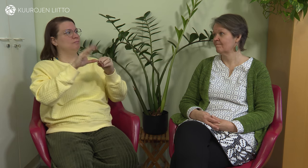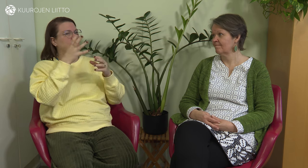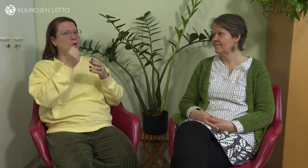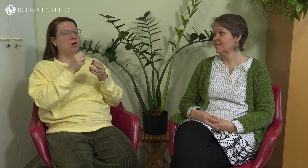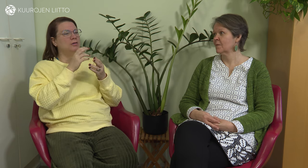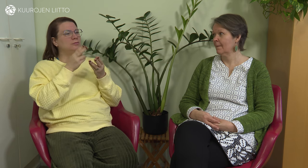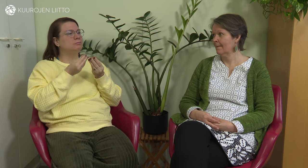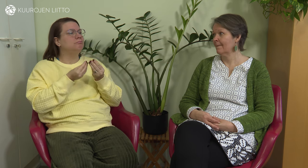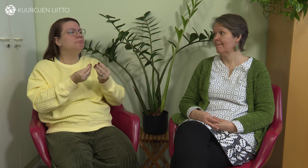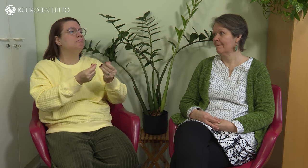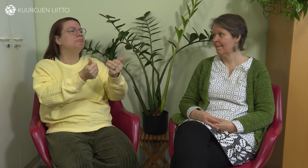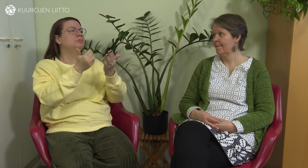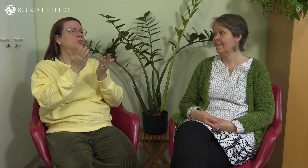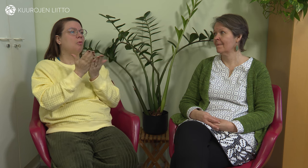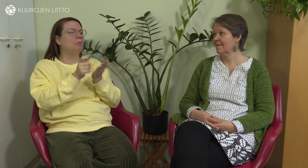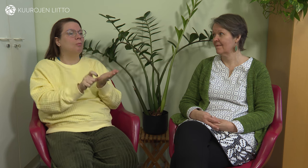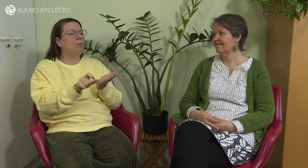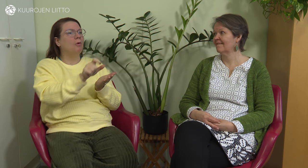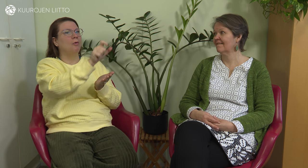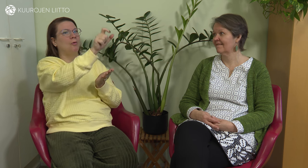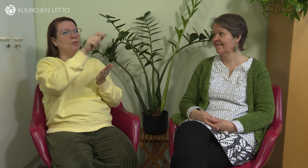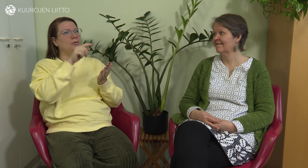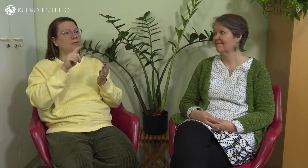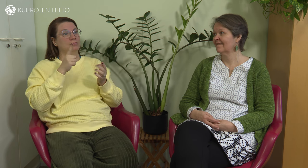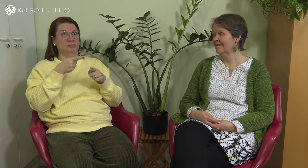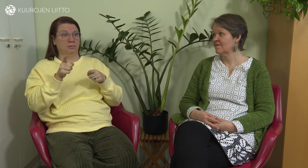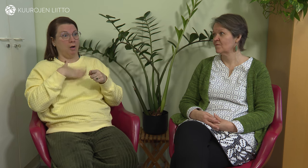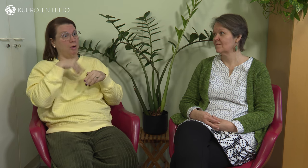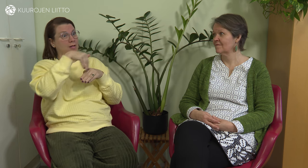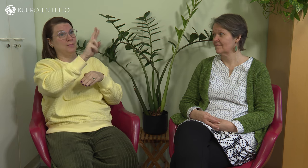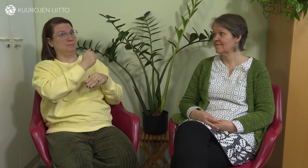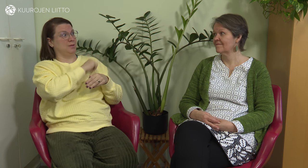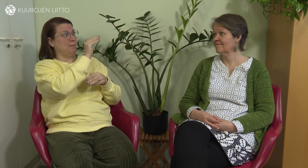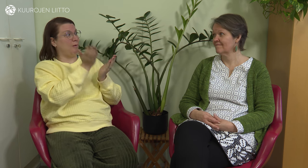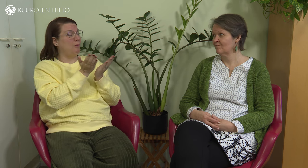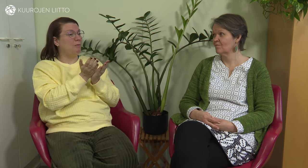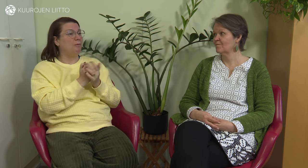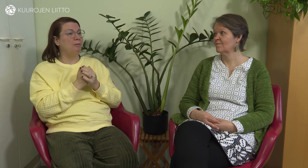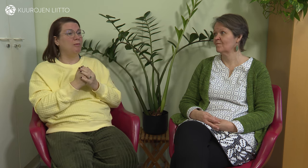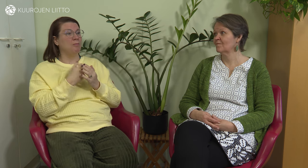Tämä auttaa myös sujuvan koulupolun rakentamisessa, jos halutaan, että lapset jatkavat Pitäjänmäen peruskouluun.